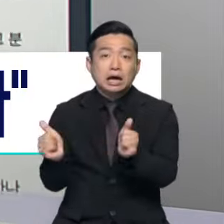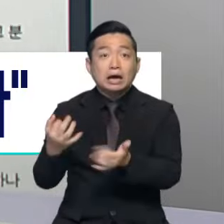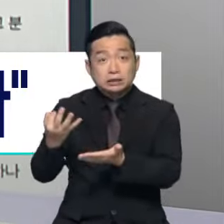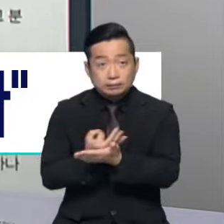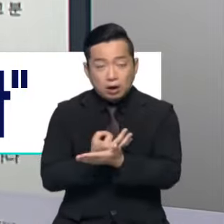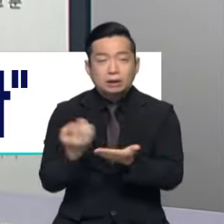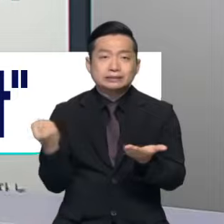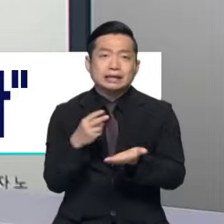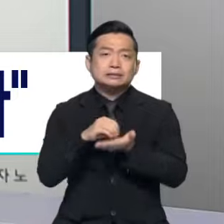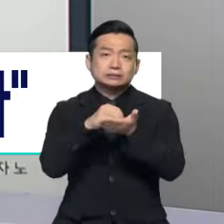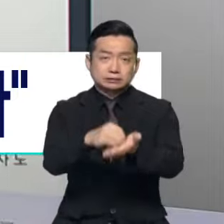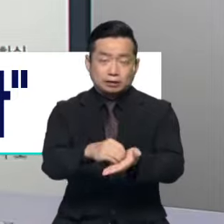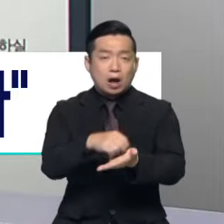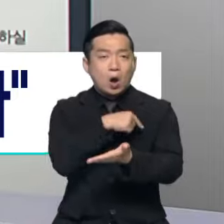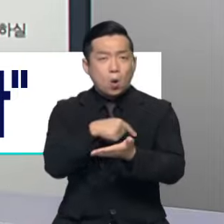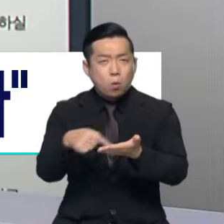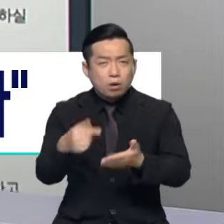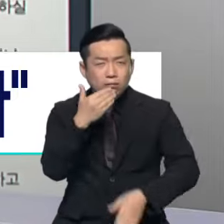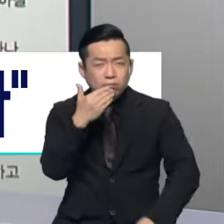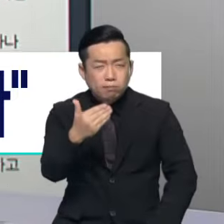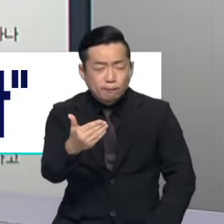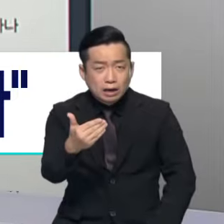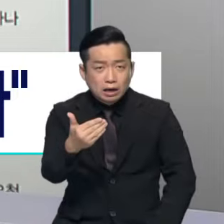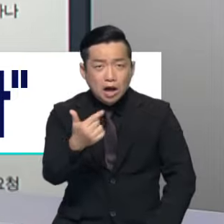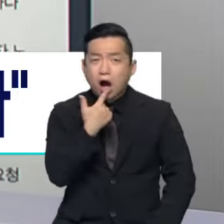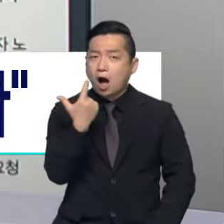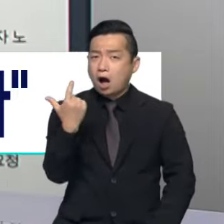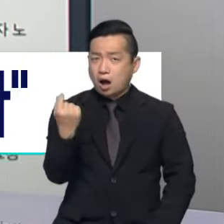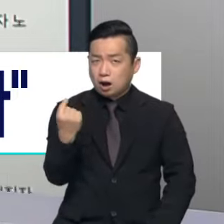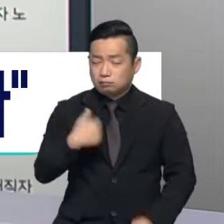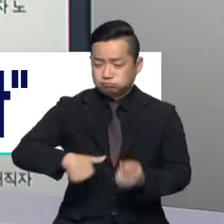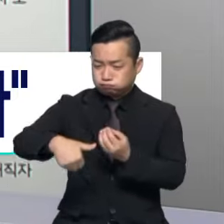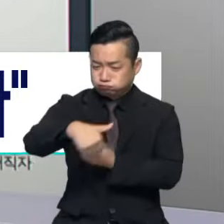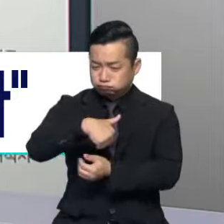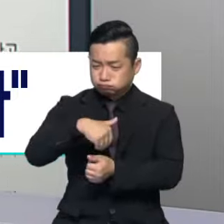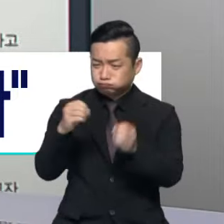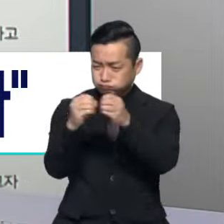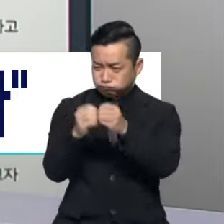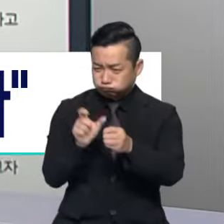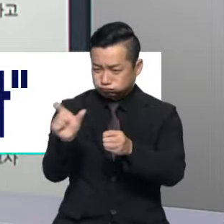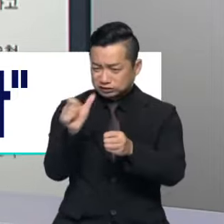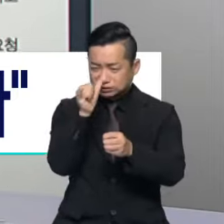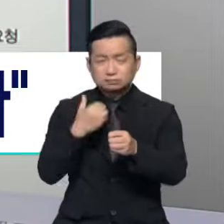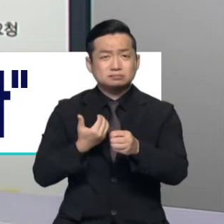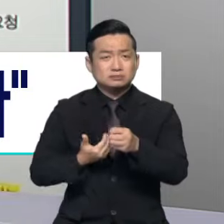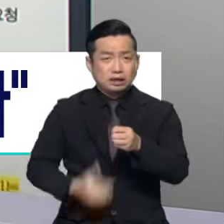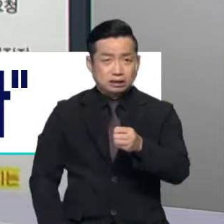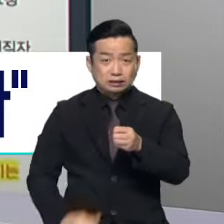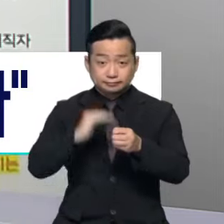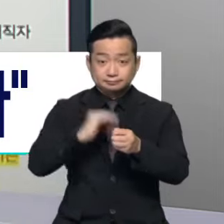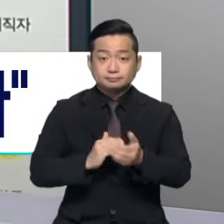급여와 재취업에 불이익이 있을 수 있다는 걸 암시하는 듯한 문구도 넣은 걸로 확인됐습니다. 유덕기 기자가 단독 취재했습니다.